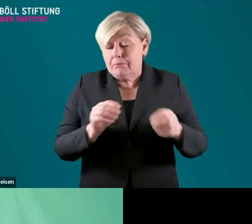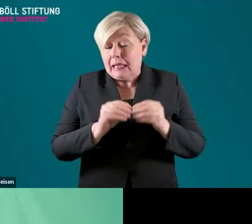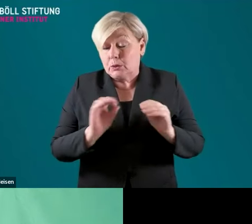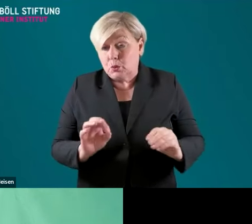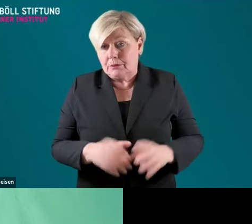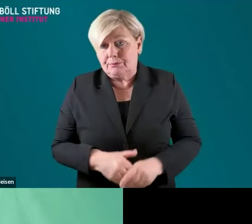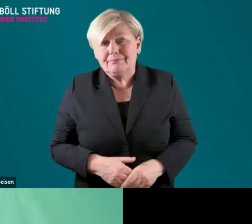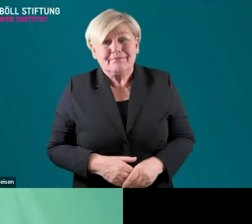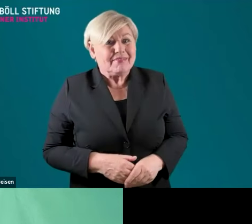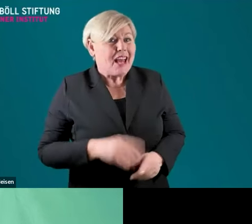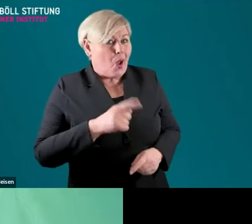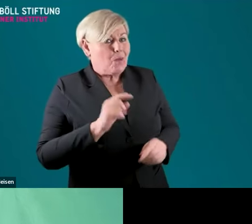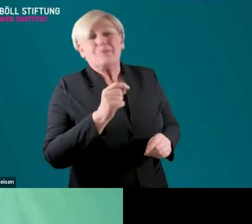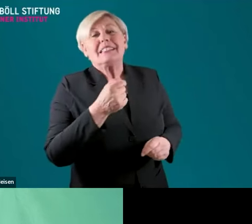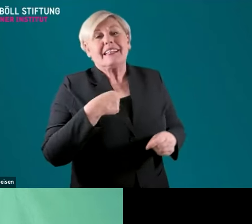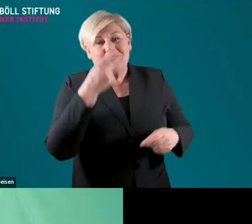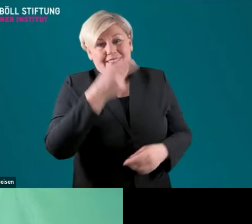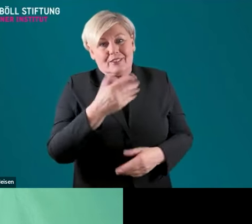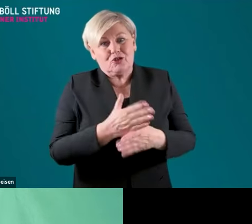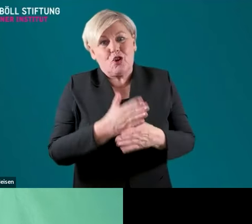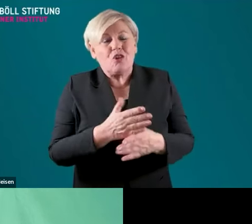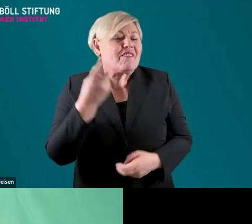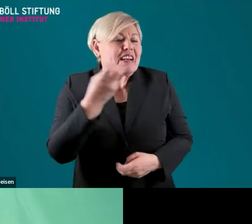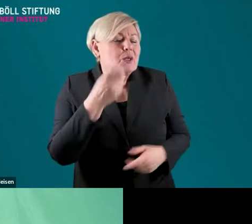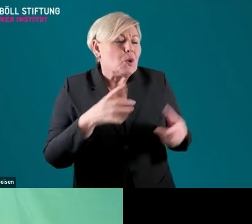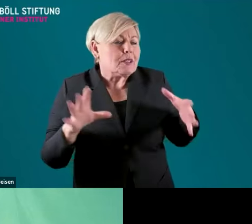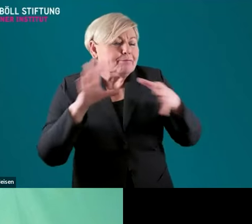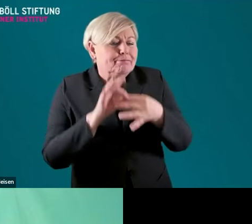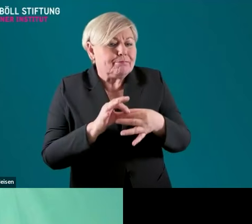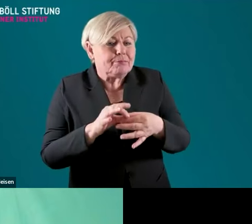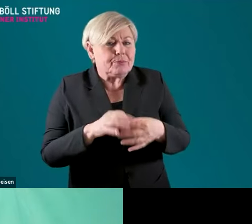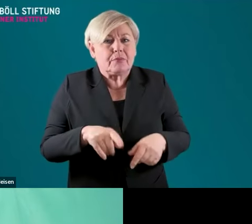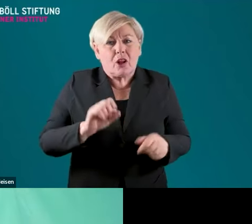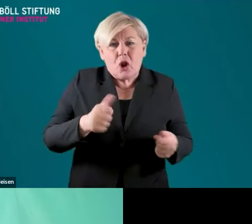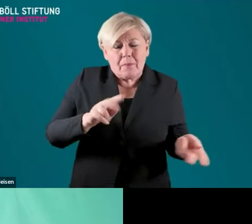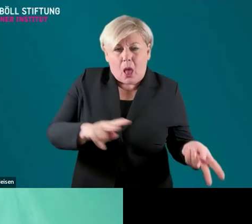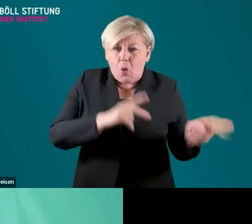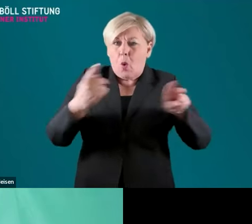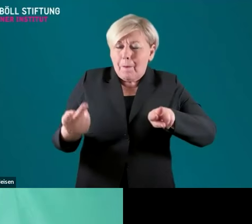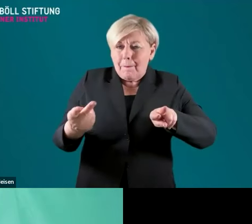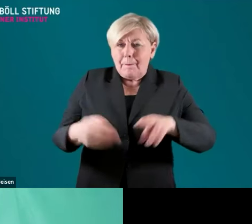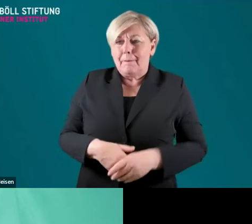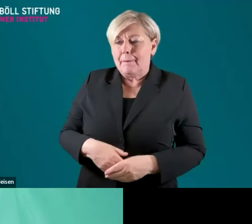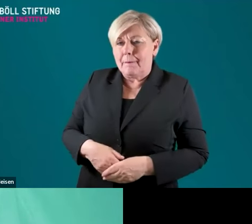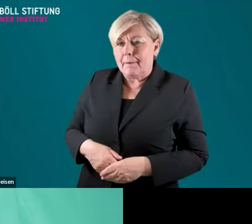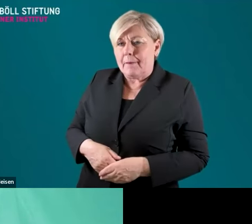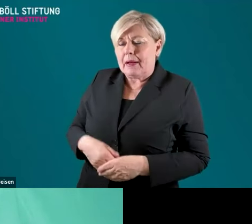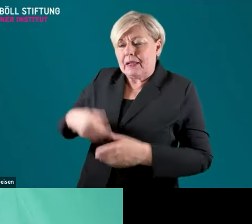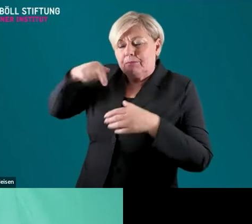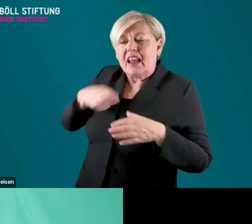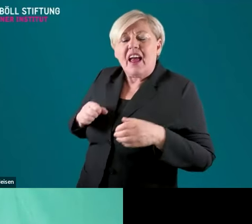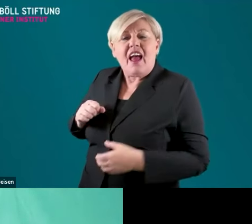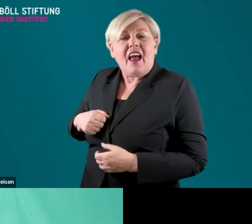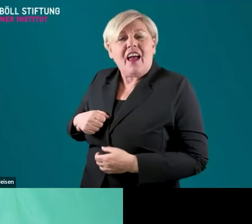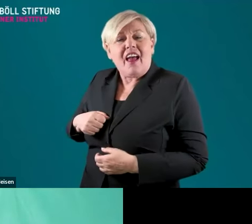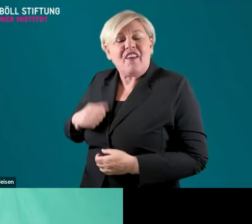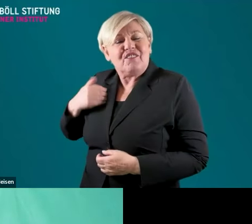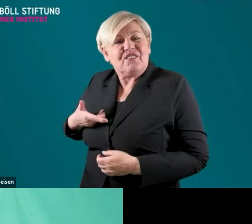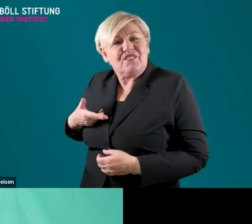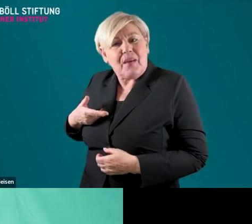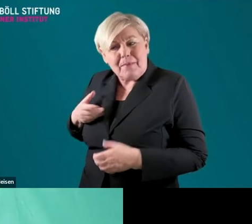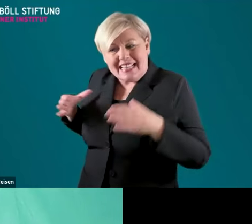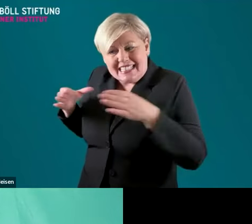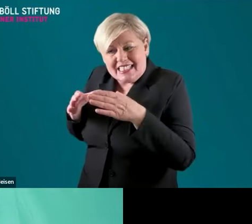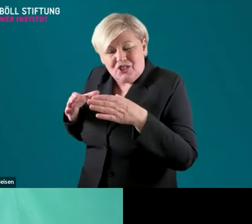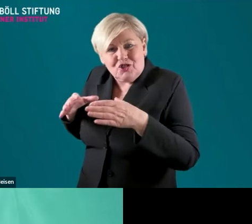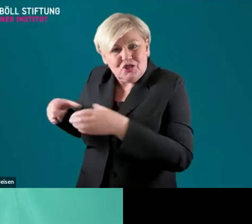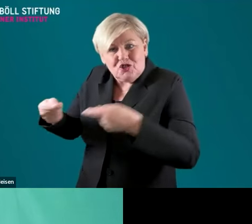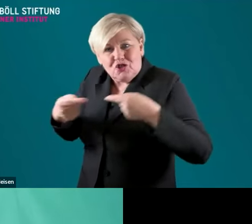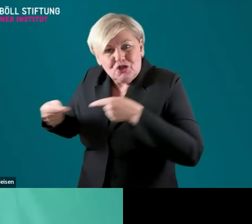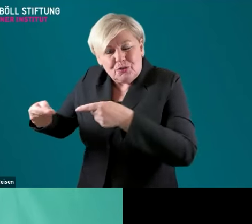Das knüpft ja so ein bisschen an auch oder versucht, glaube ich, nochmal umzudrehen innerfeministische Debatten um das Thema Verhältnis von: